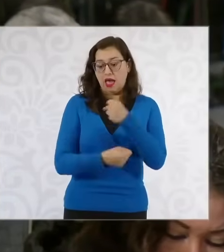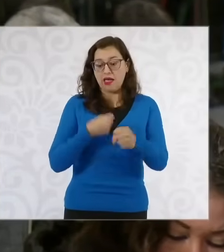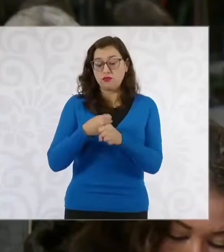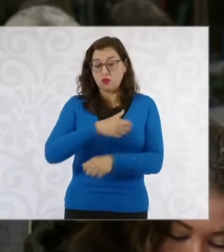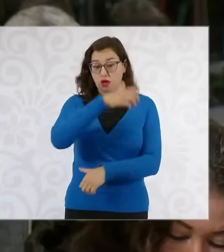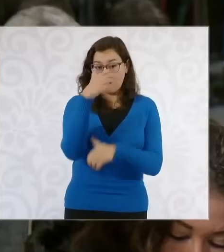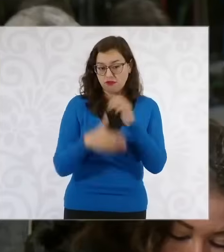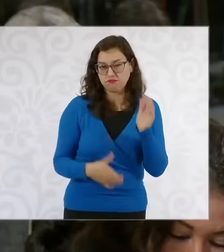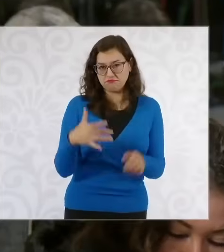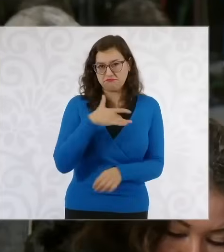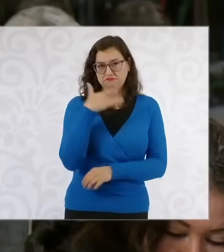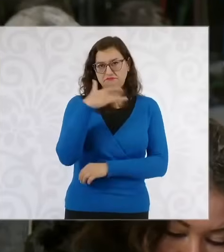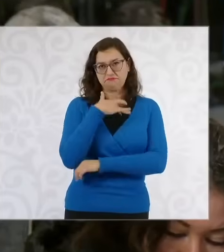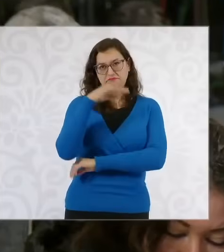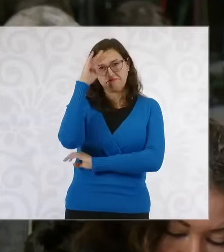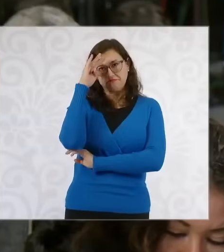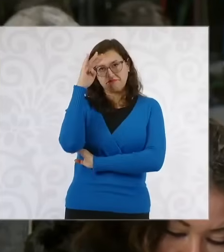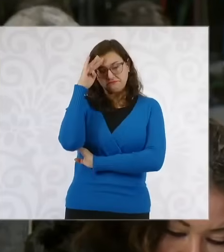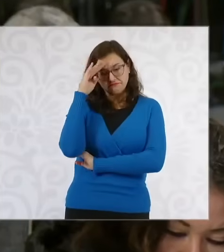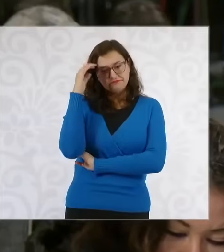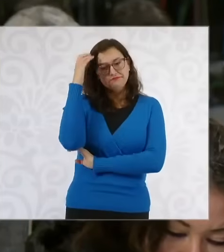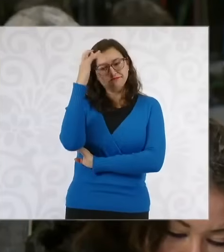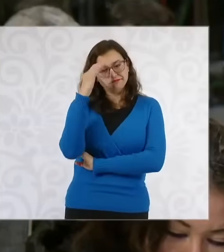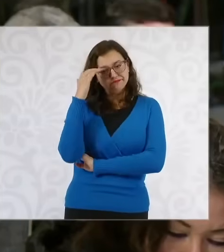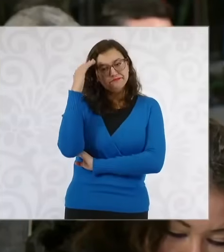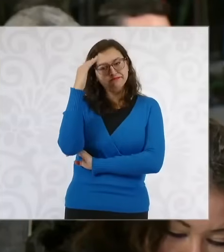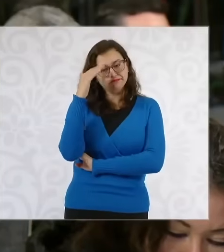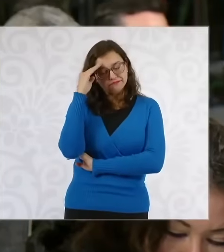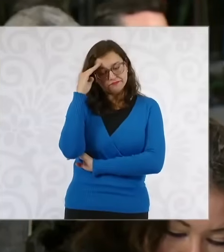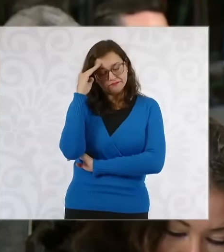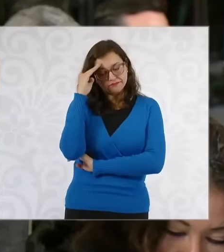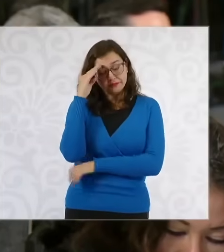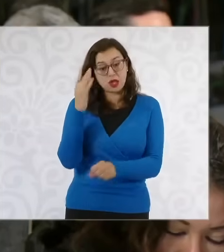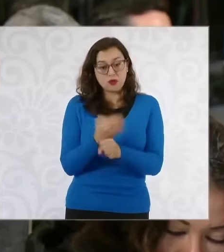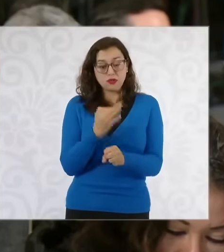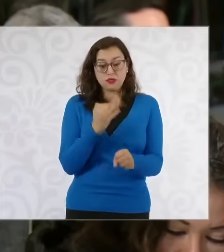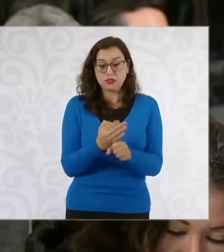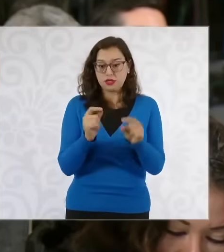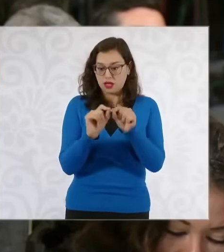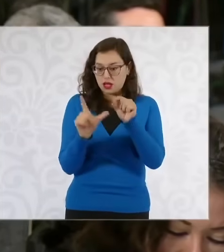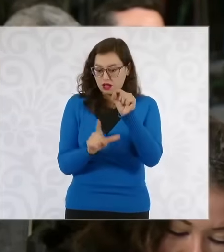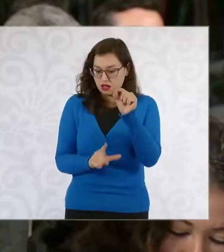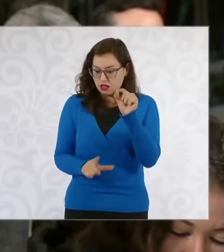reconstrucción en términos totales del estado mexicano lo que fue desmontado desde hace 30